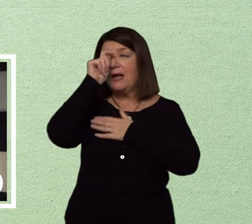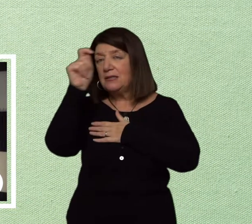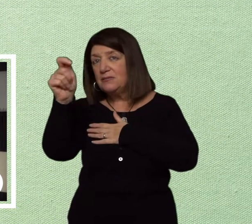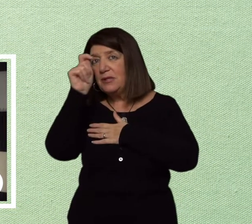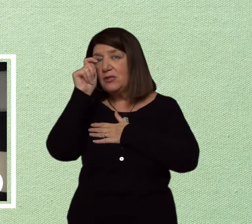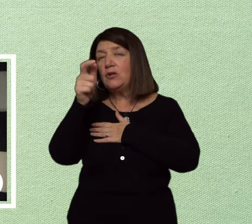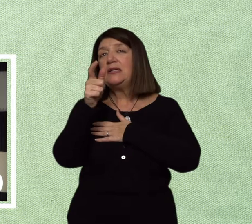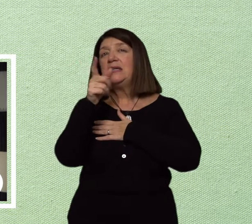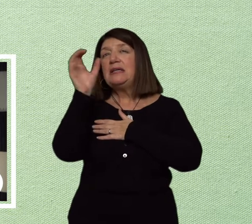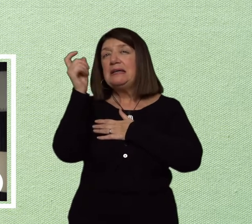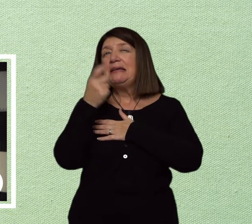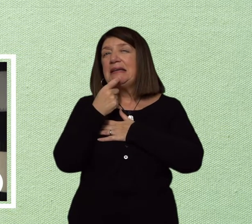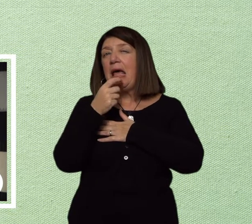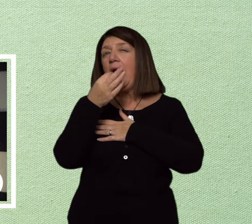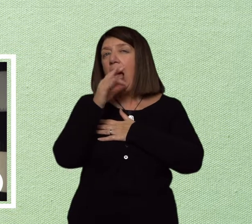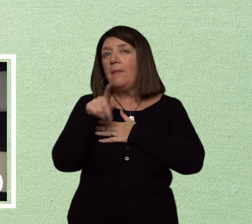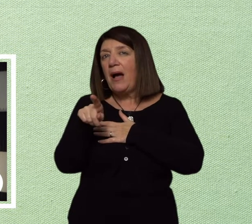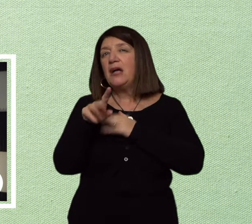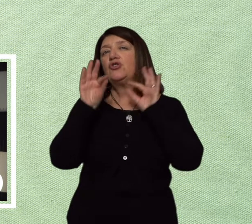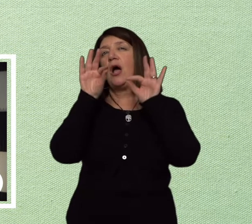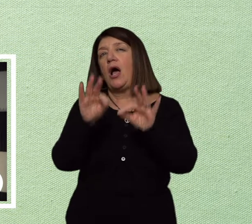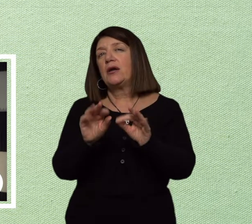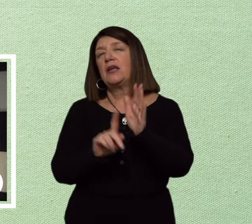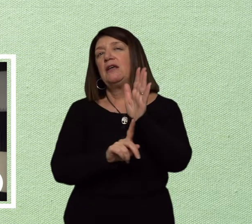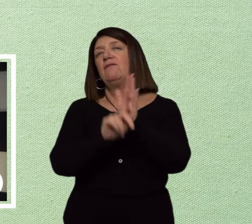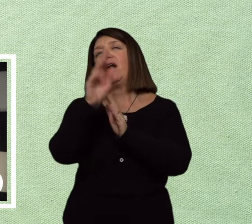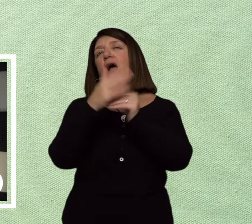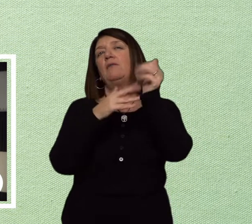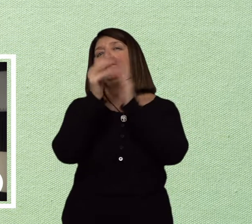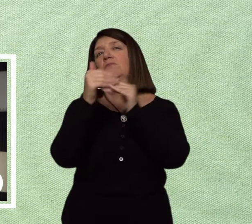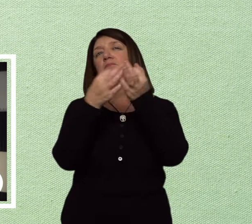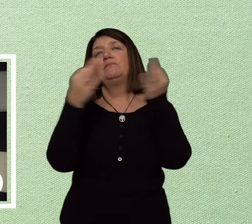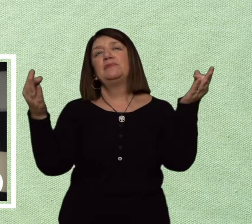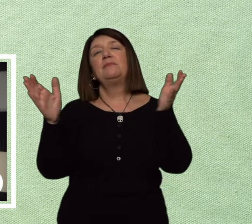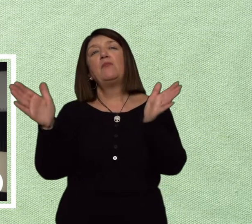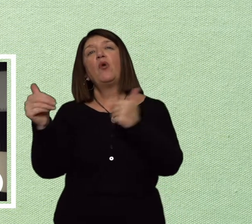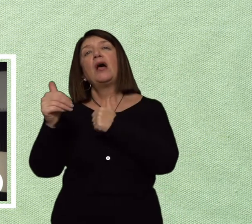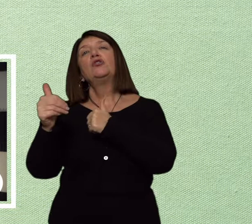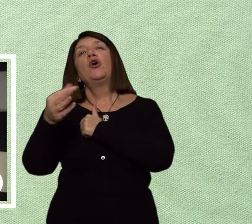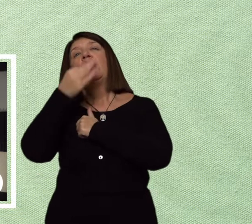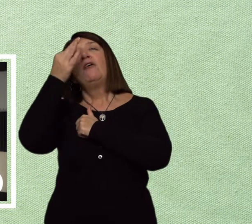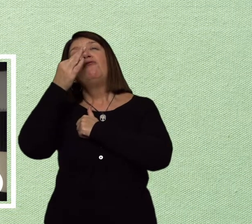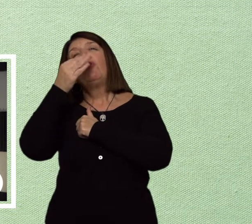tutti insieme, l'esperienza Fior di loto presto festeggerà i dieci anni ha dato